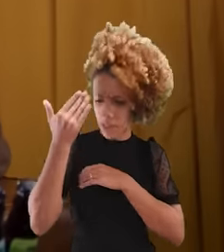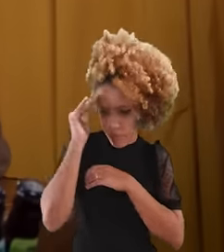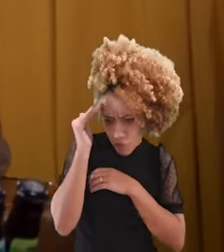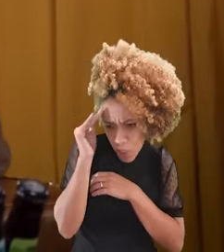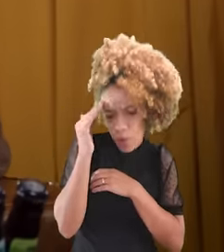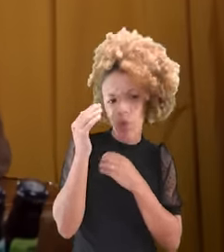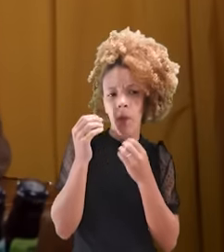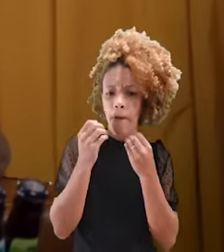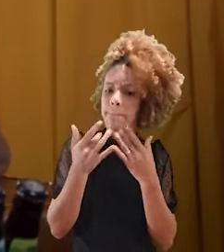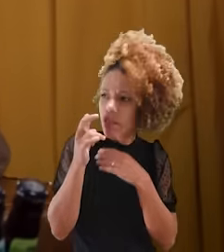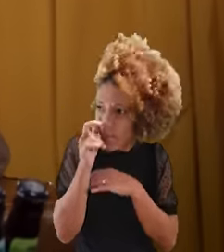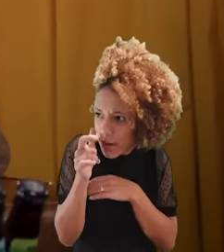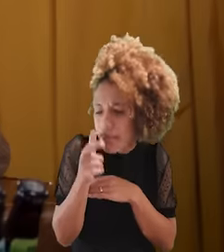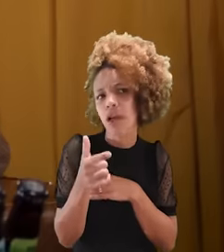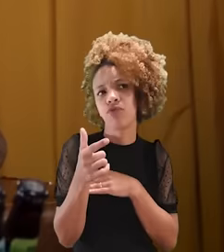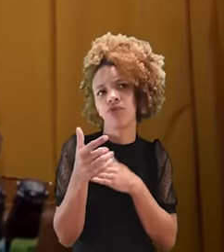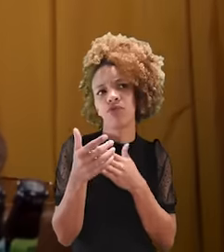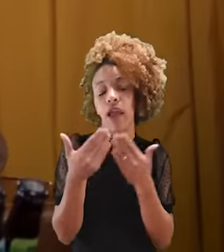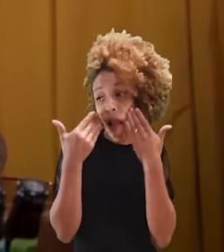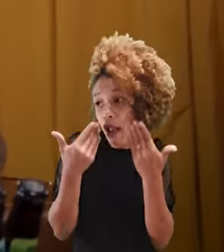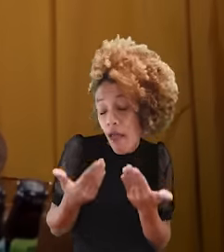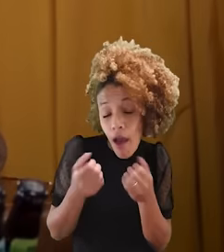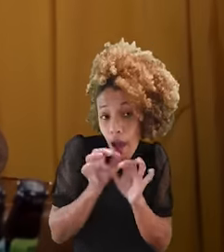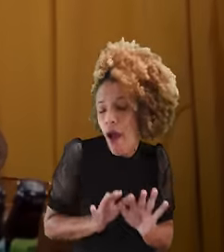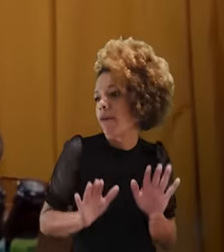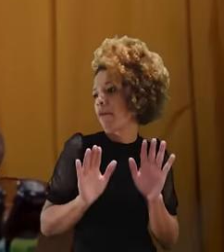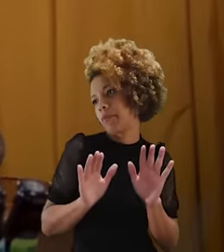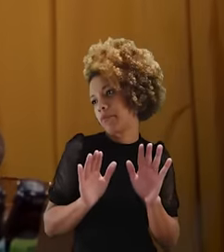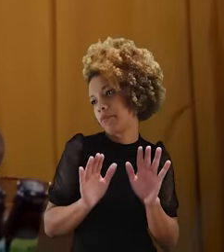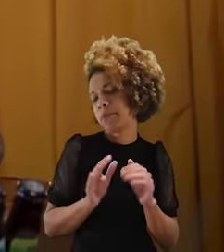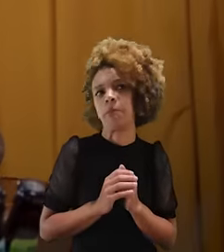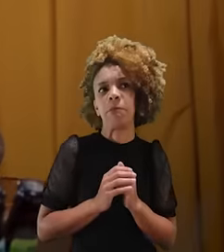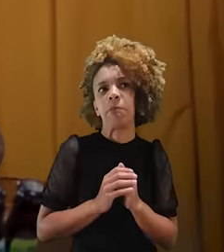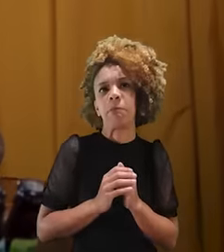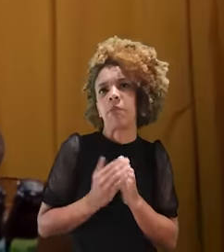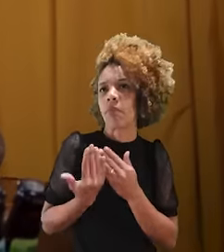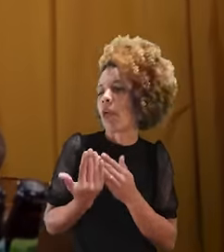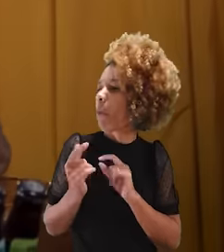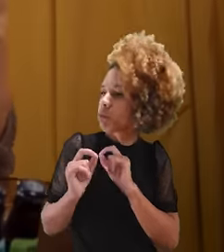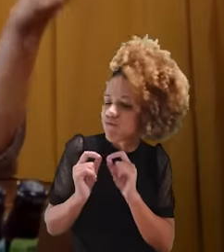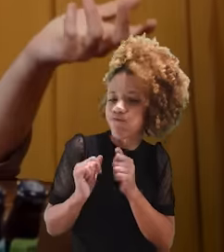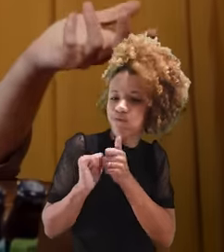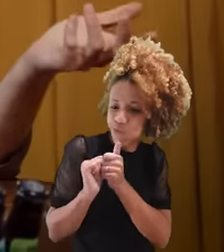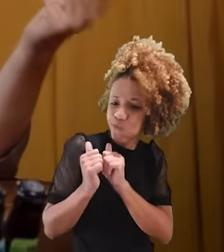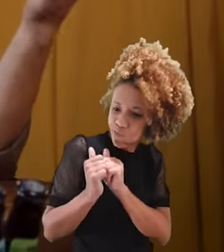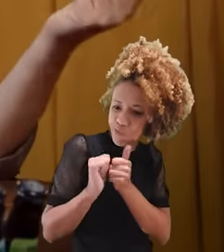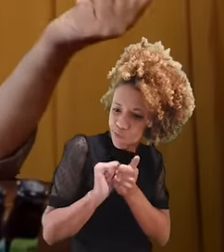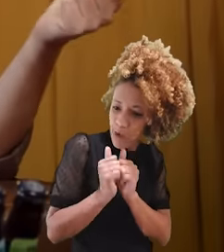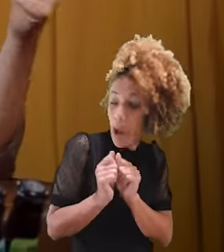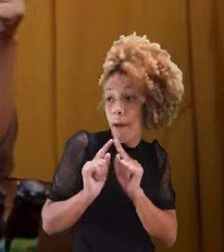bem que seja interessante bem e claro né eu é uma é uma busca E aí ao mesmo tempo que eu não